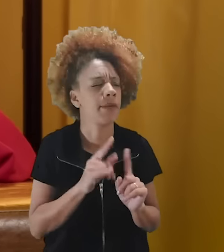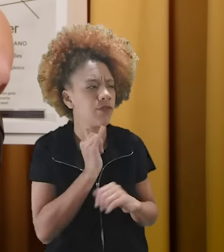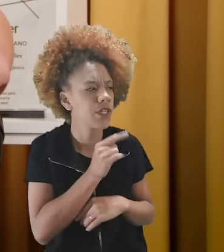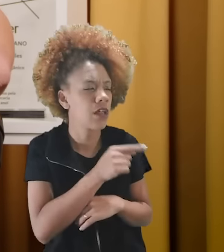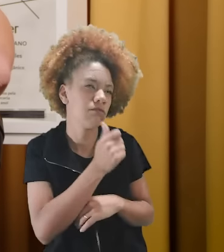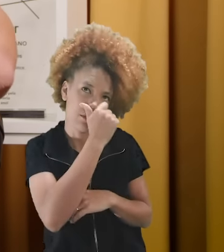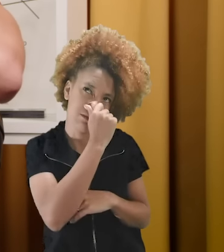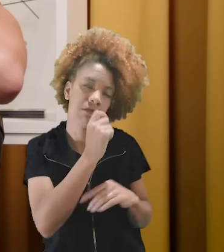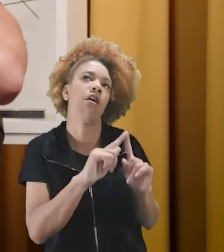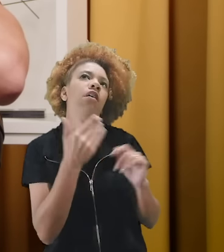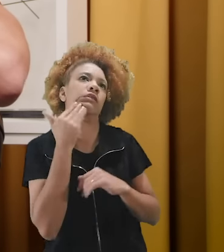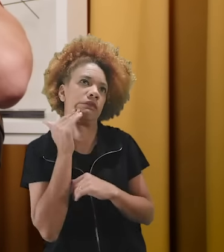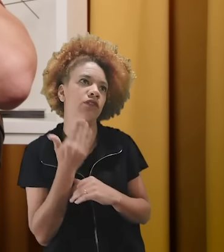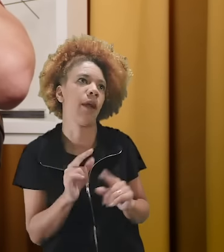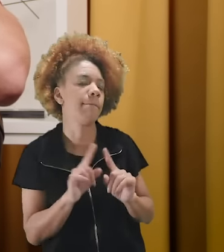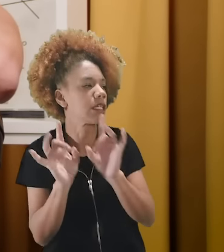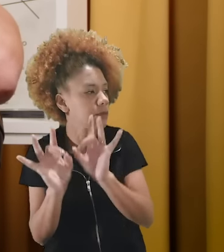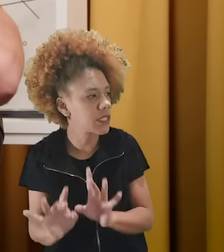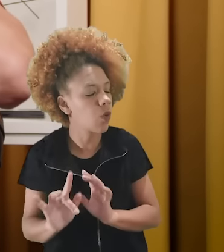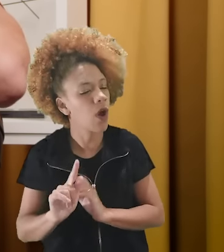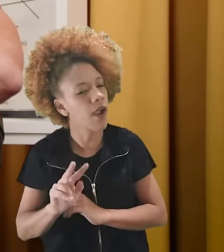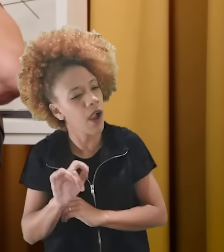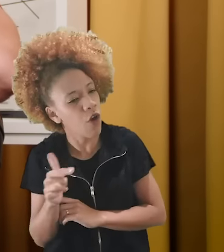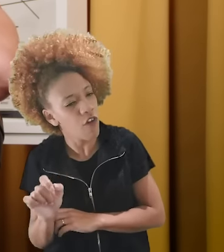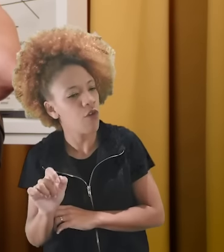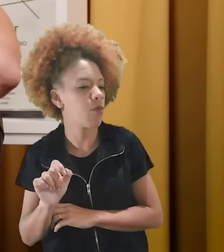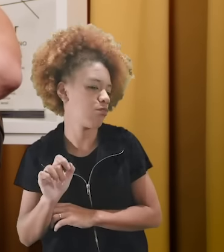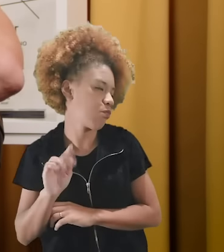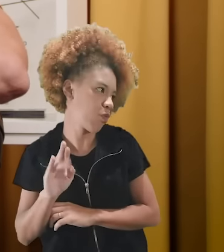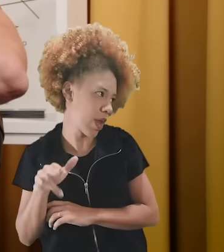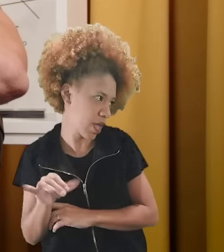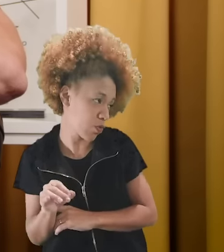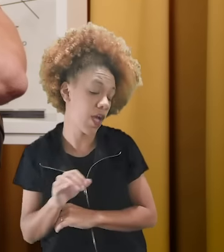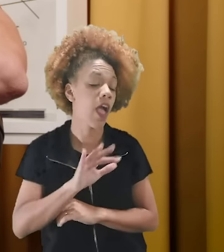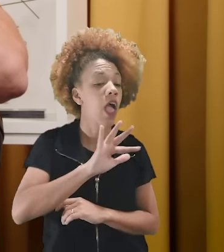é narradora assim por exemplo a especialidade do Galvão Bueno é Fórmula 1 ele até falou uma vez não